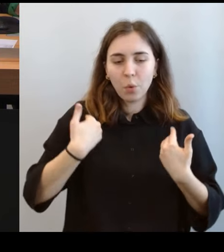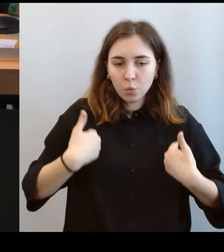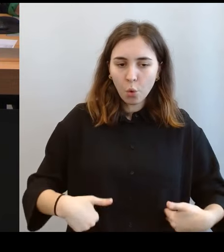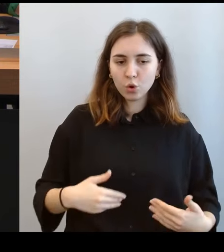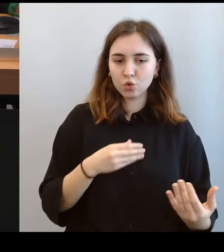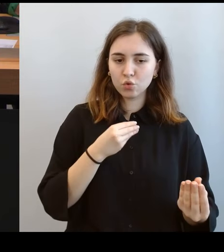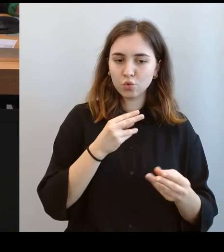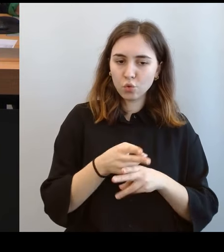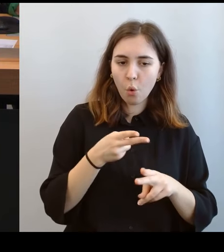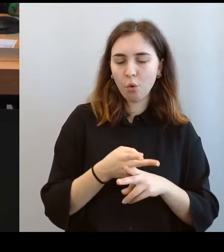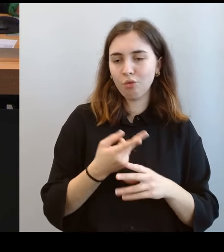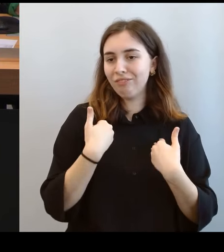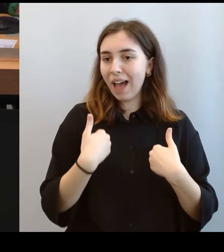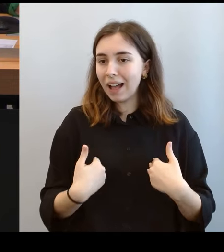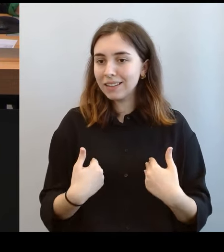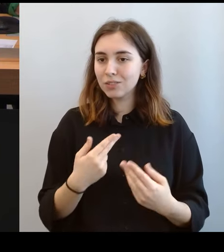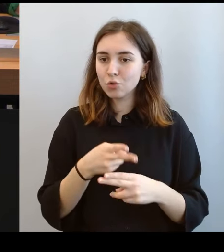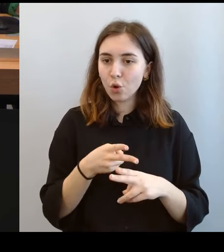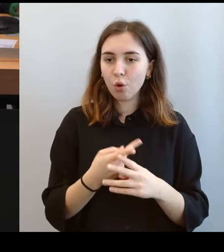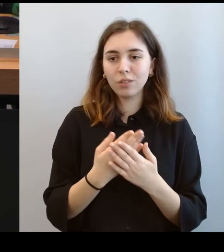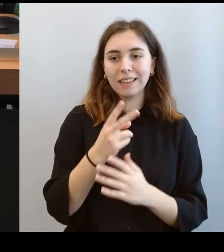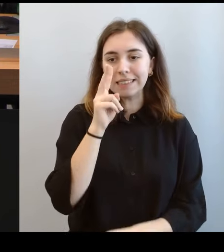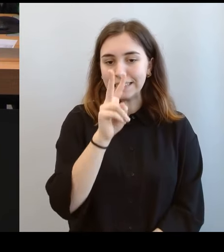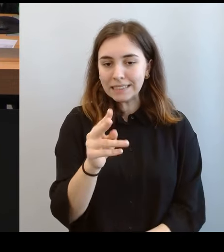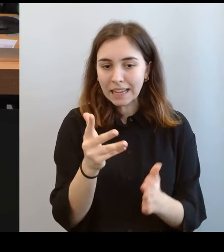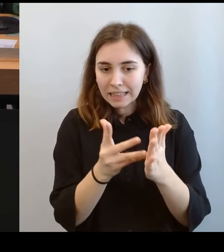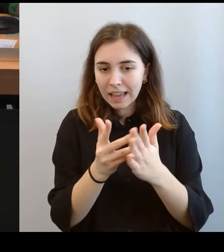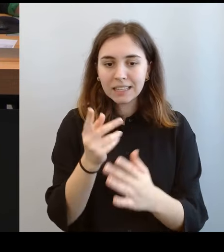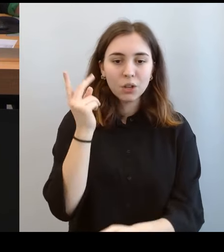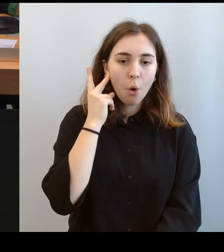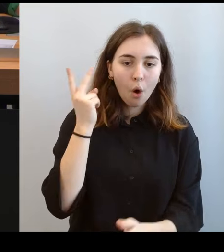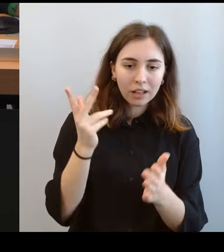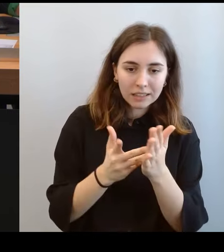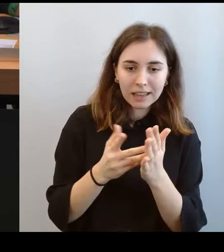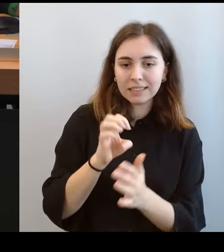Hörtests, EKG und vieles anderes mehr beinhaltet, gibt es